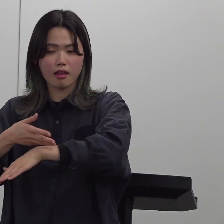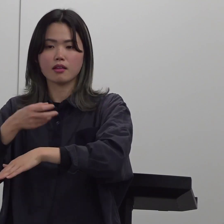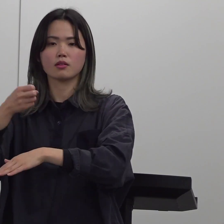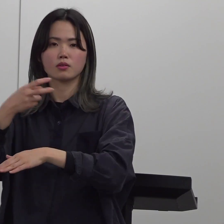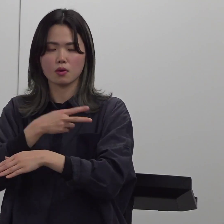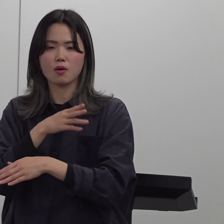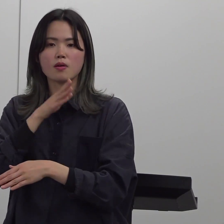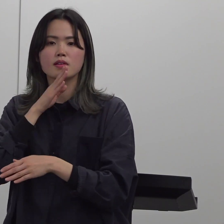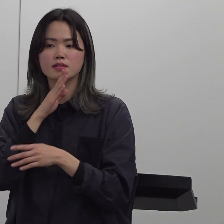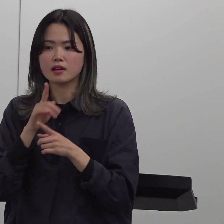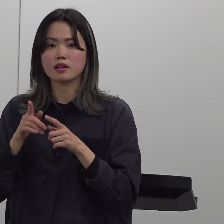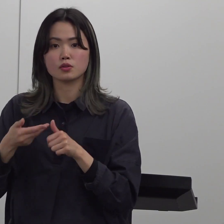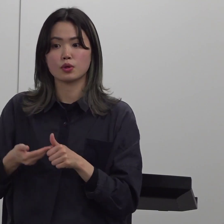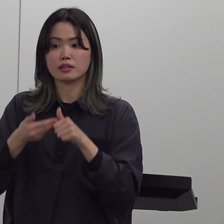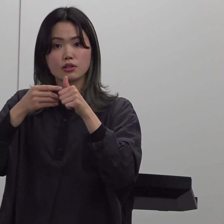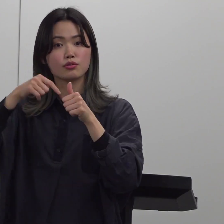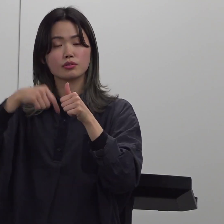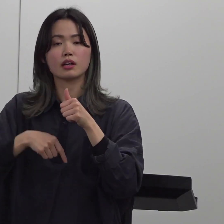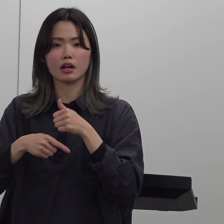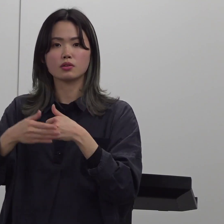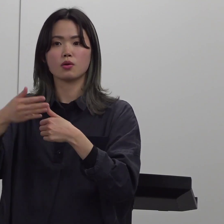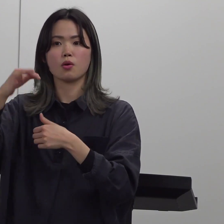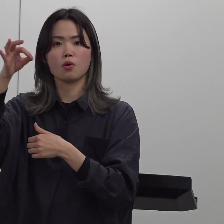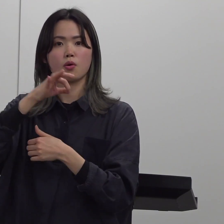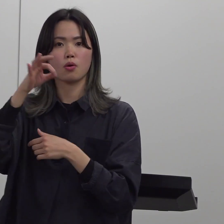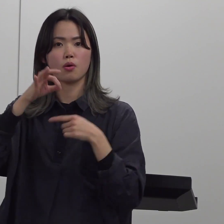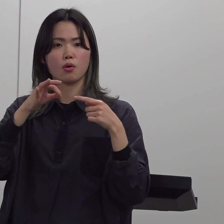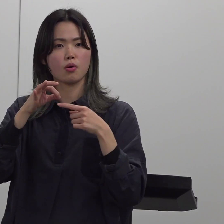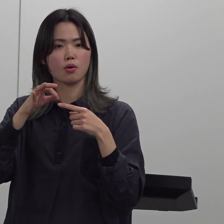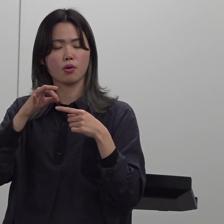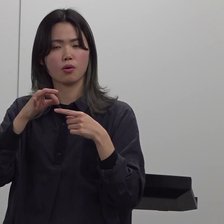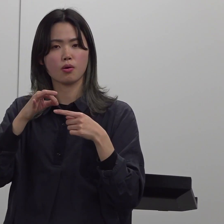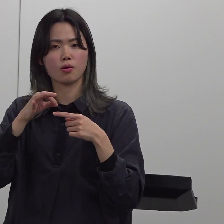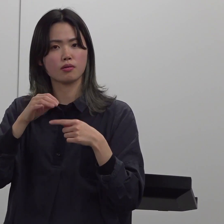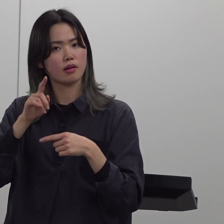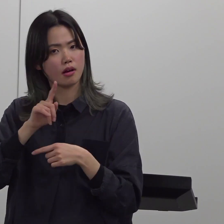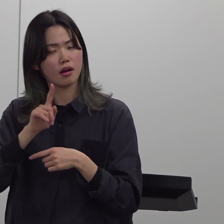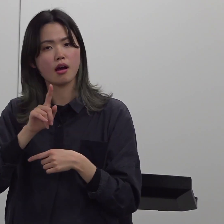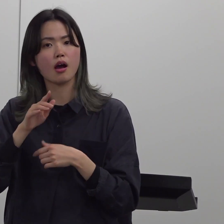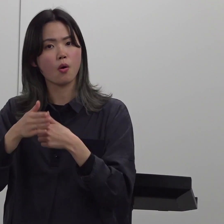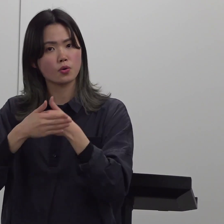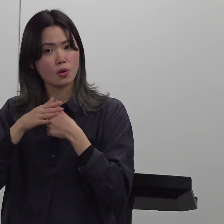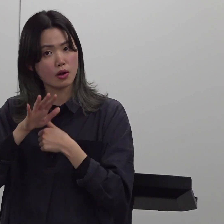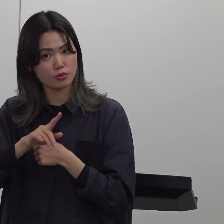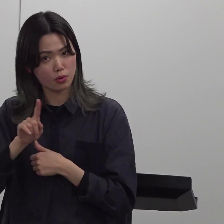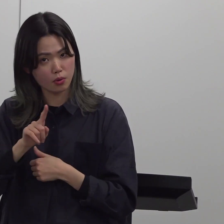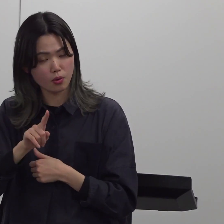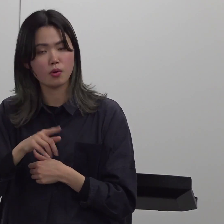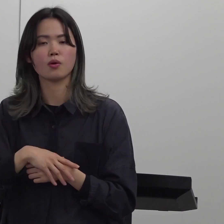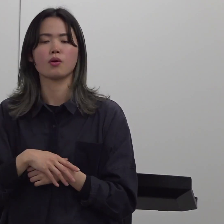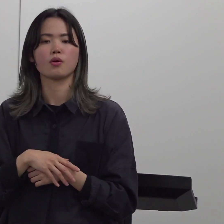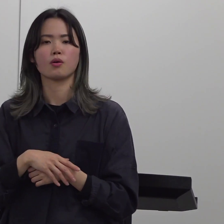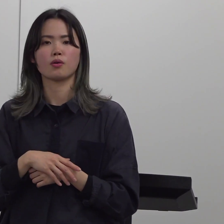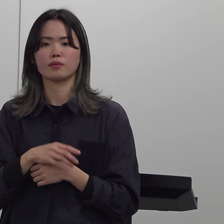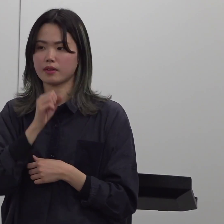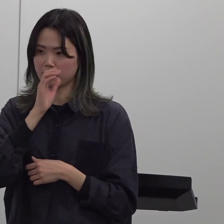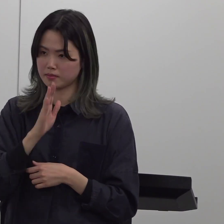そのあたりをちょっと今日初めての参加者も多いし子供さんいらっしゃるんで ちょっと話していただけるとありがたいです３人にお願いします